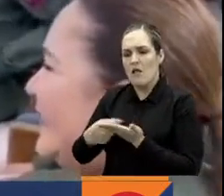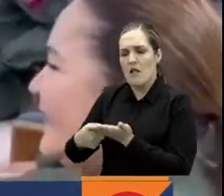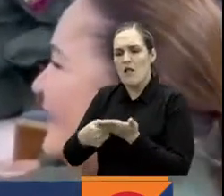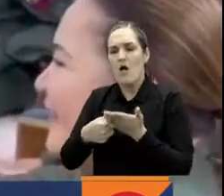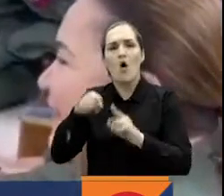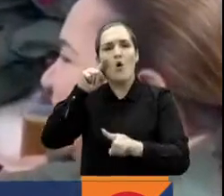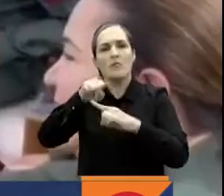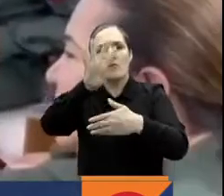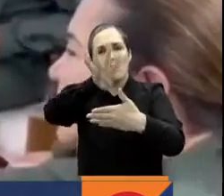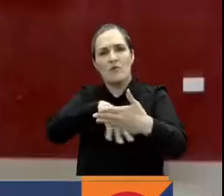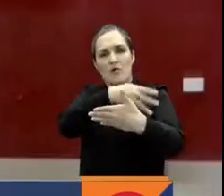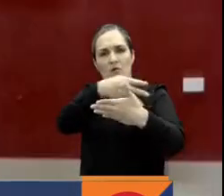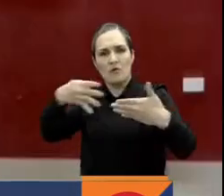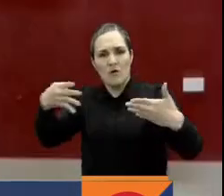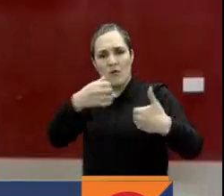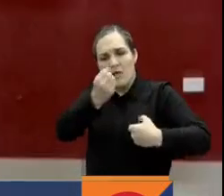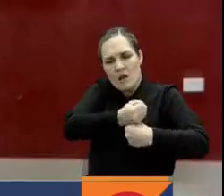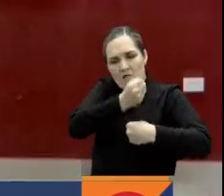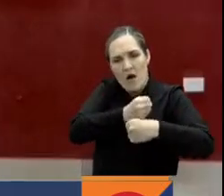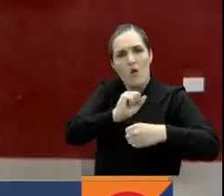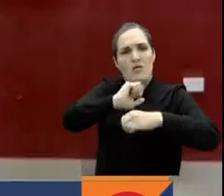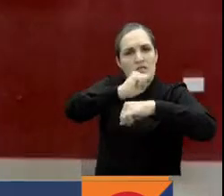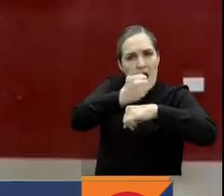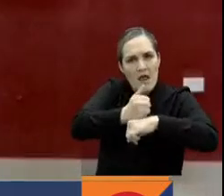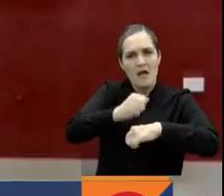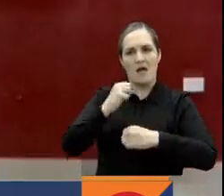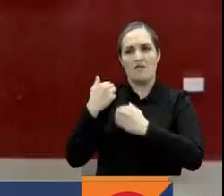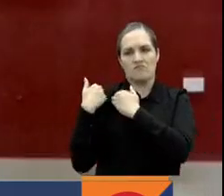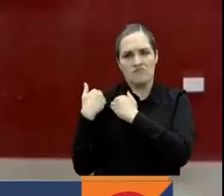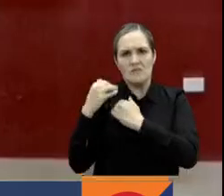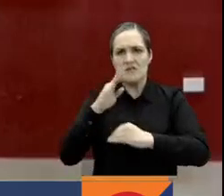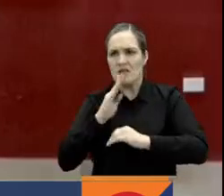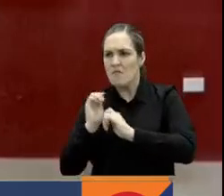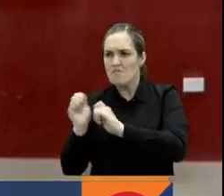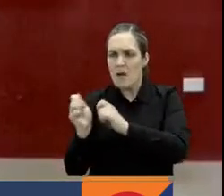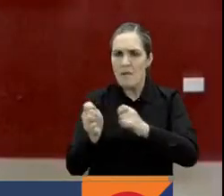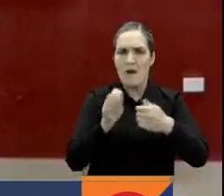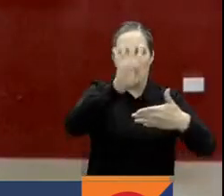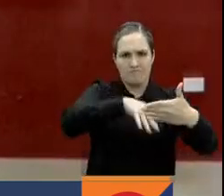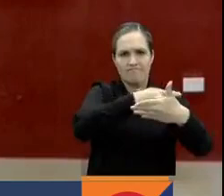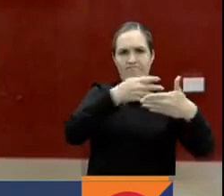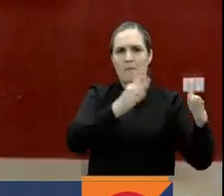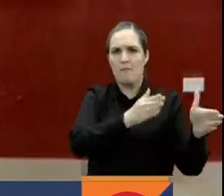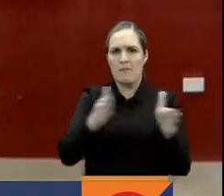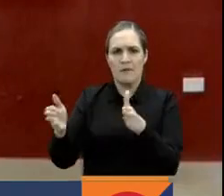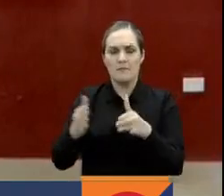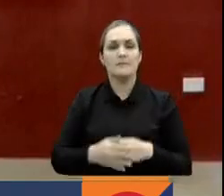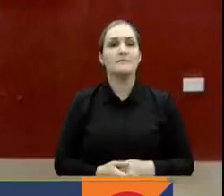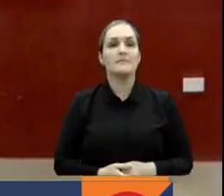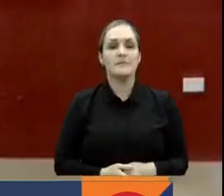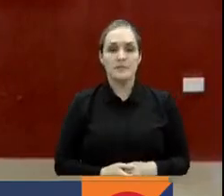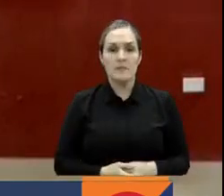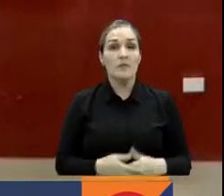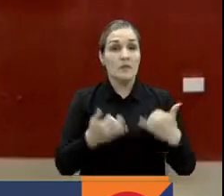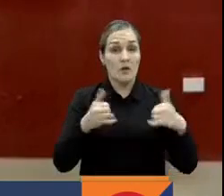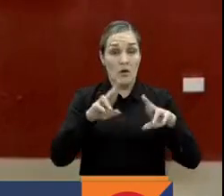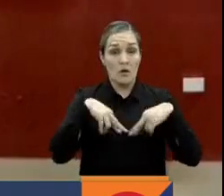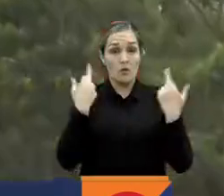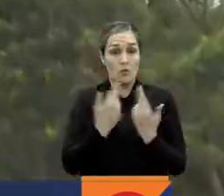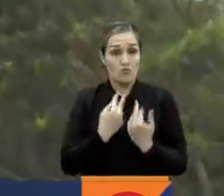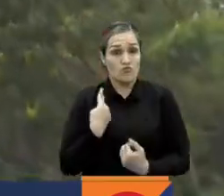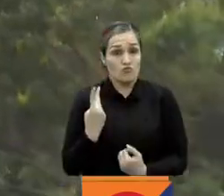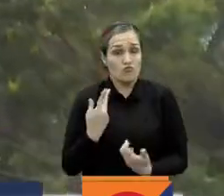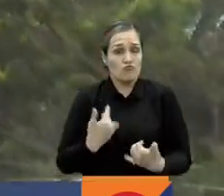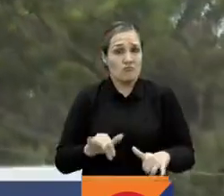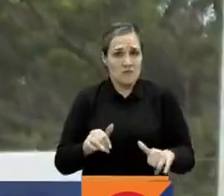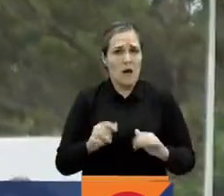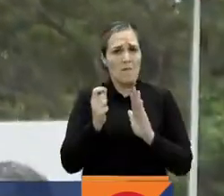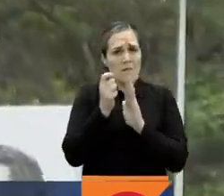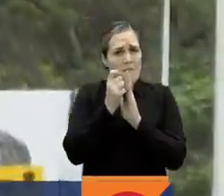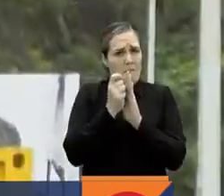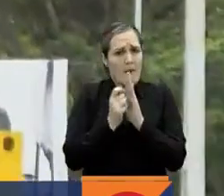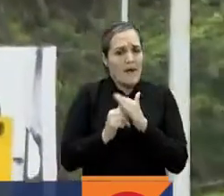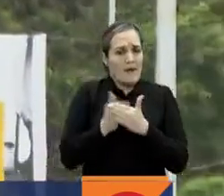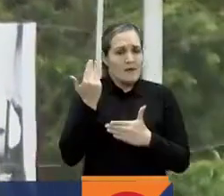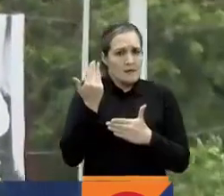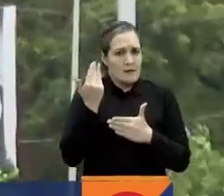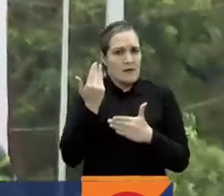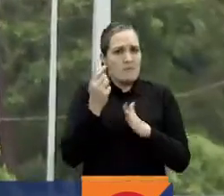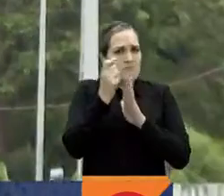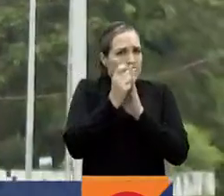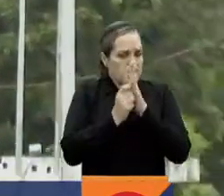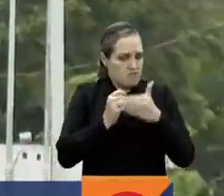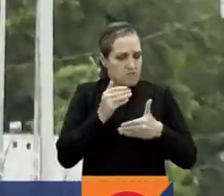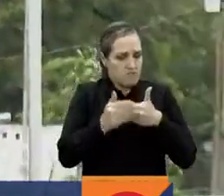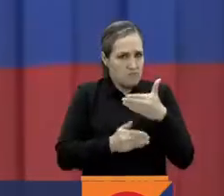HABLARON FUE CREADA QUE PERMITE